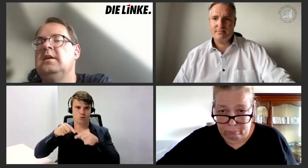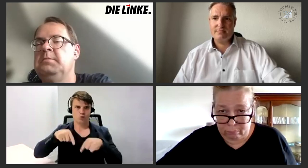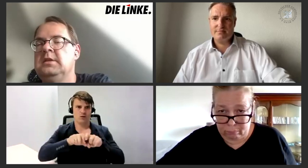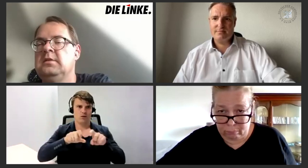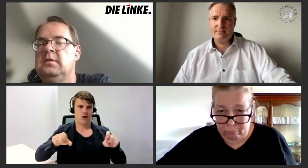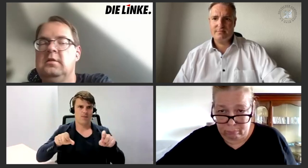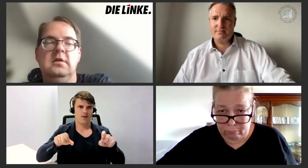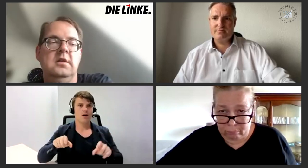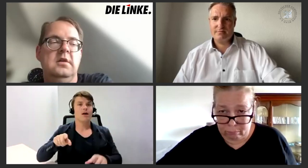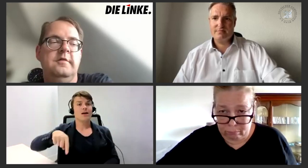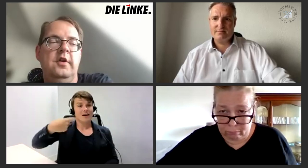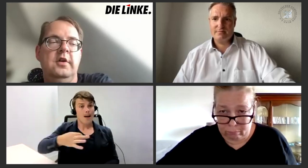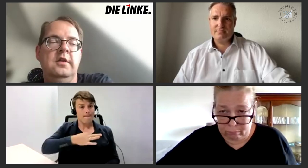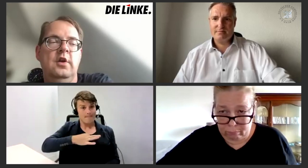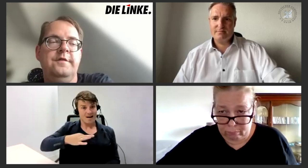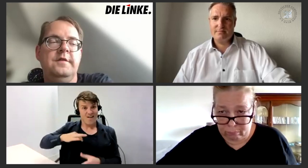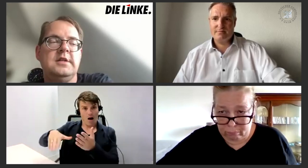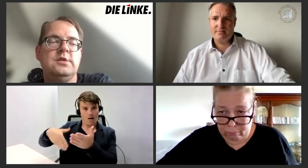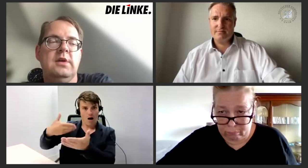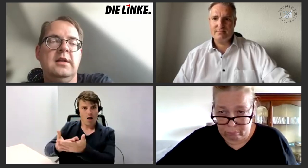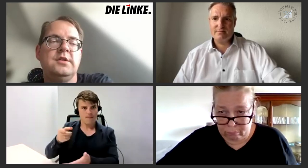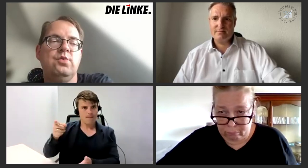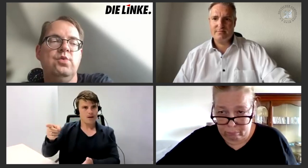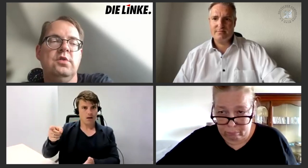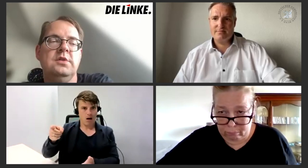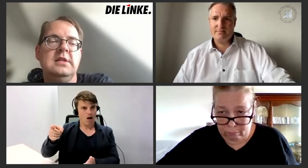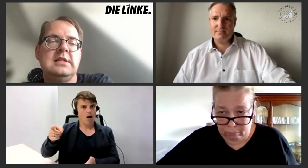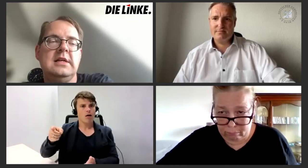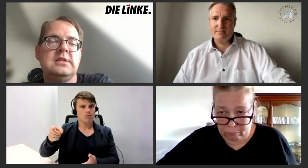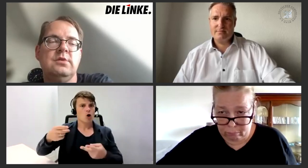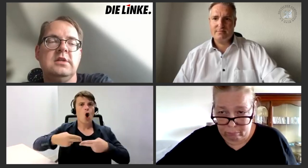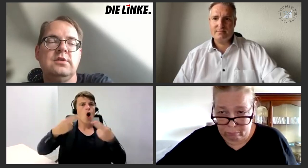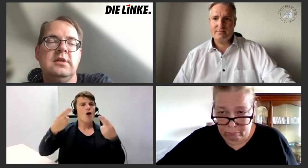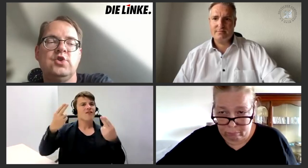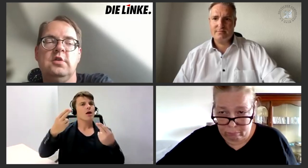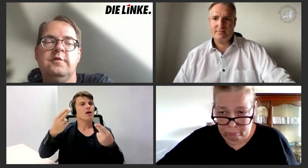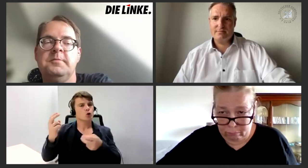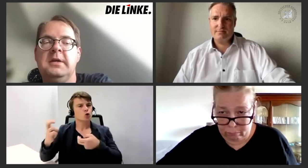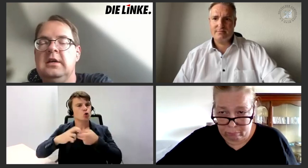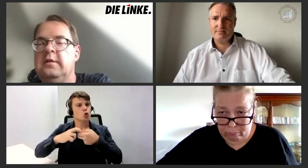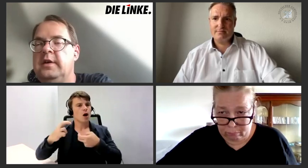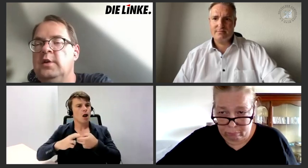zwar mit denen private Anbieter von öffentlich zugänglichen Gütern und Dienstleistungen zur